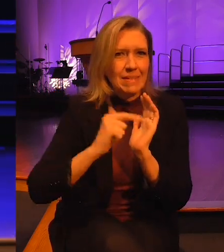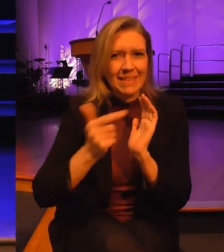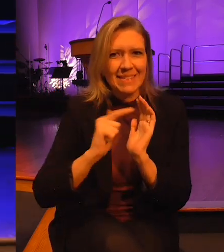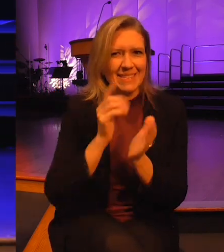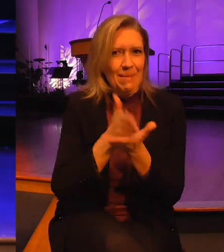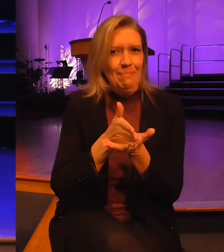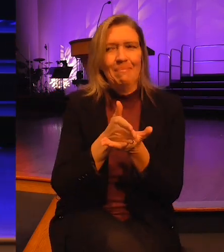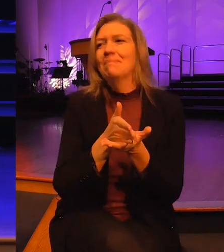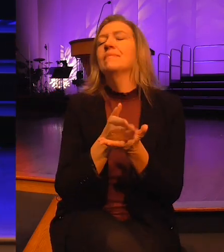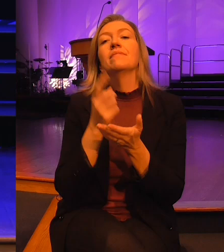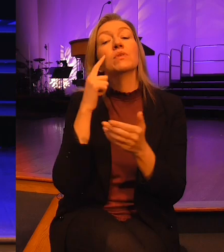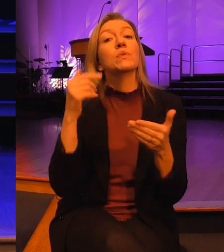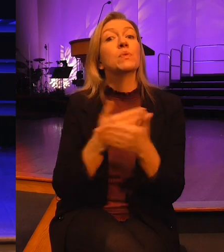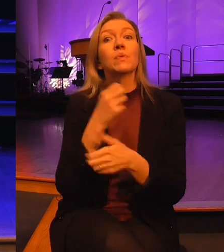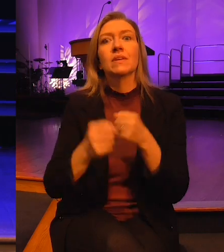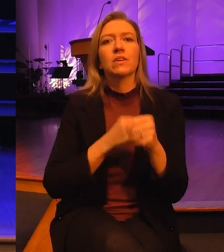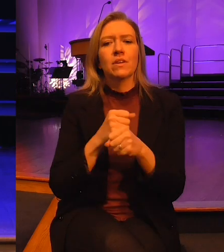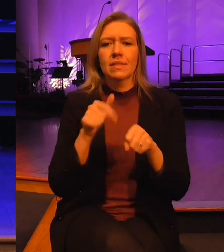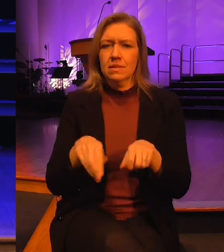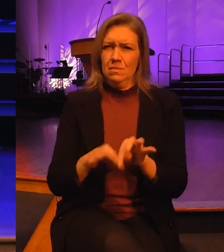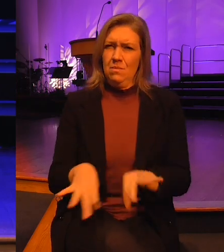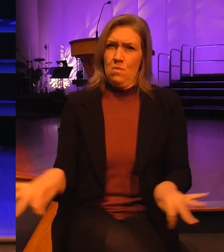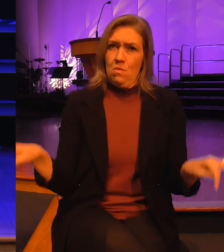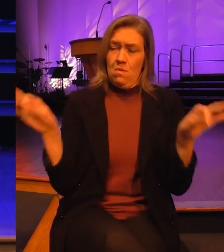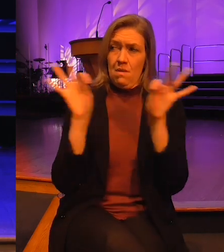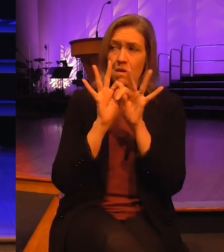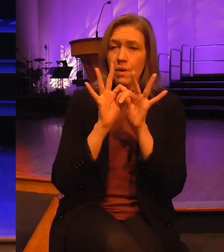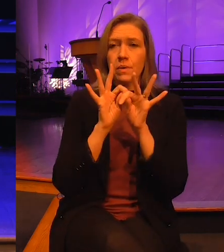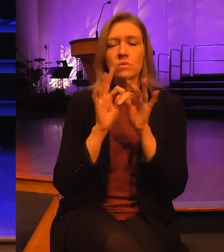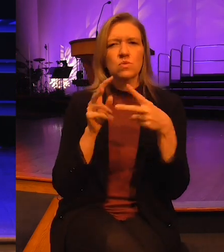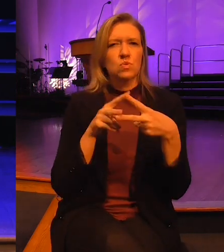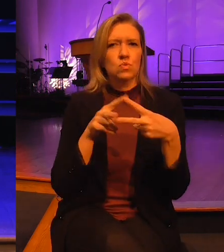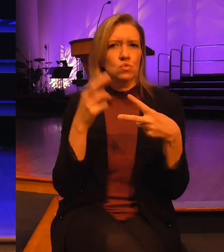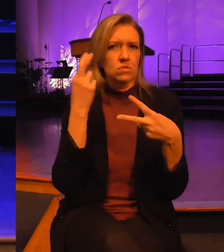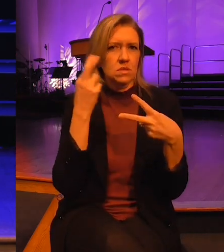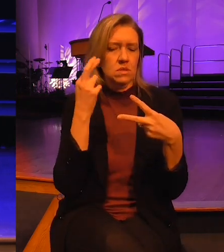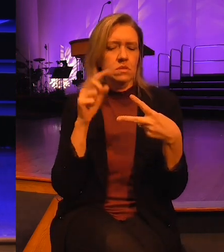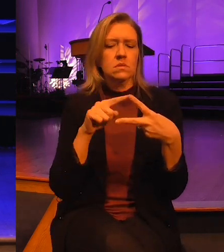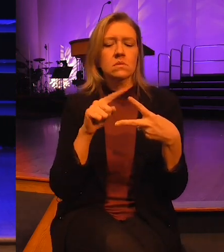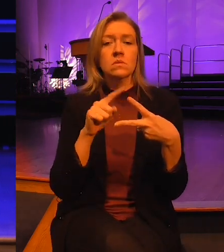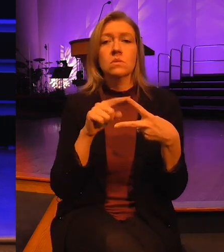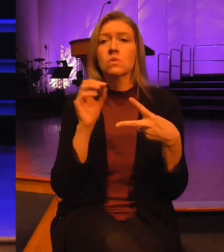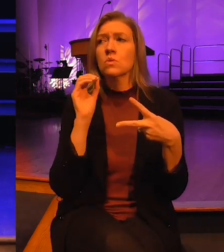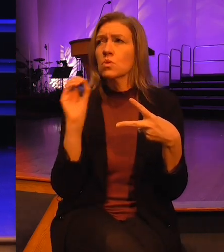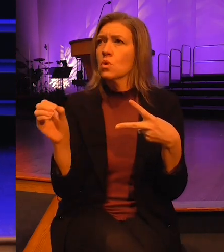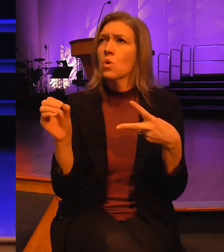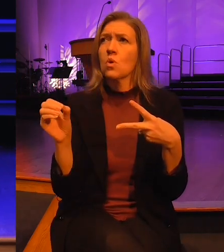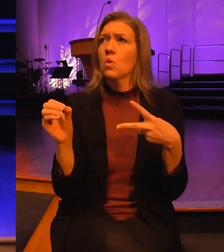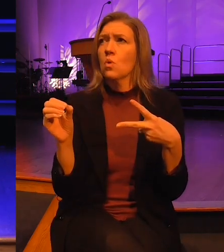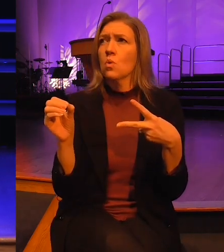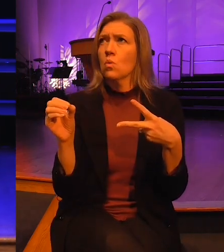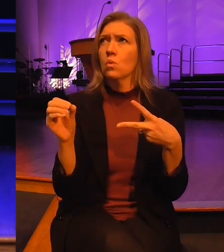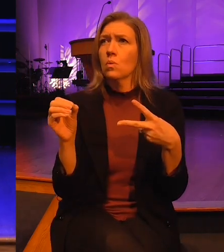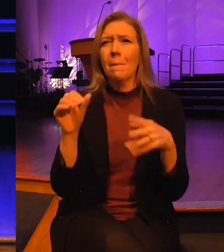y te diré por qué dos razones, una, no existe ningún tipo de equilibrio sin